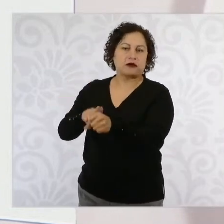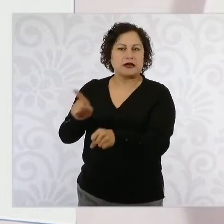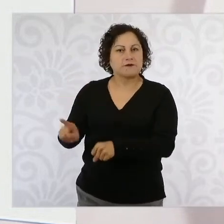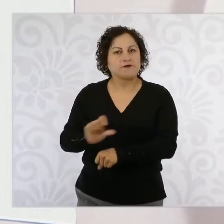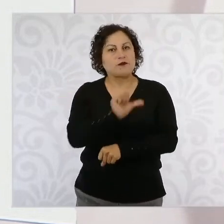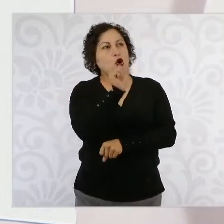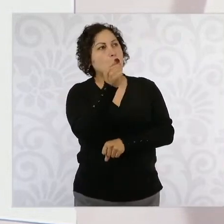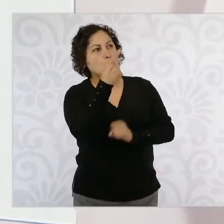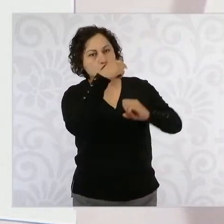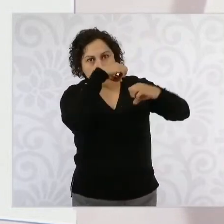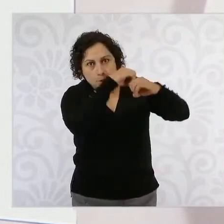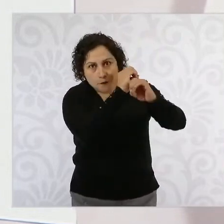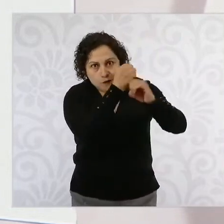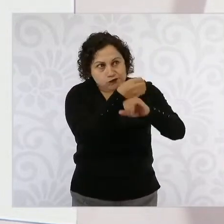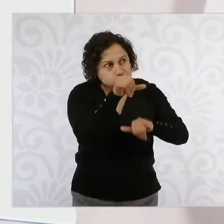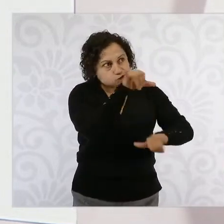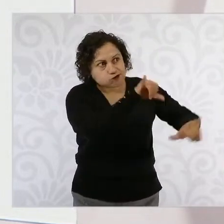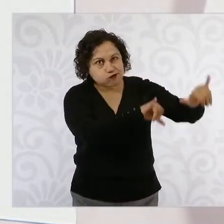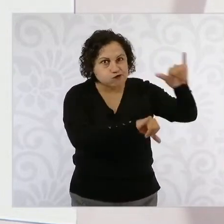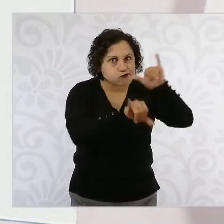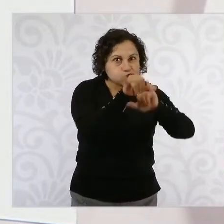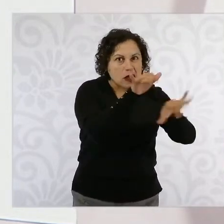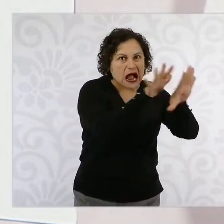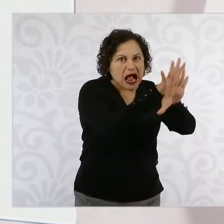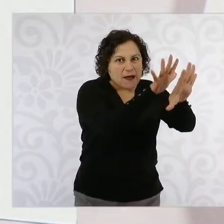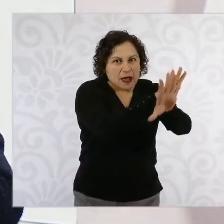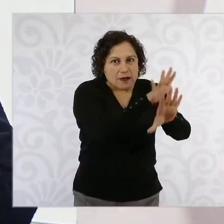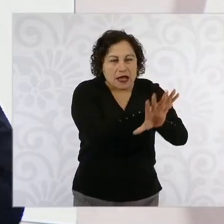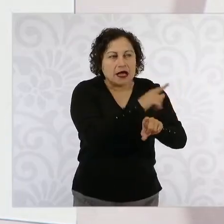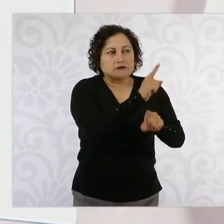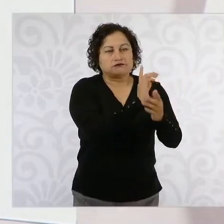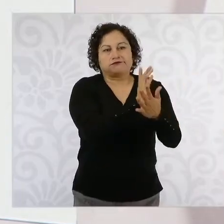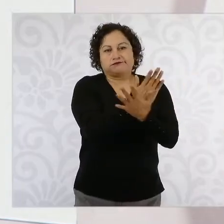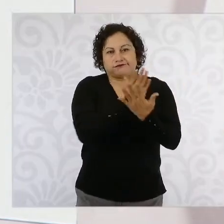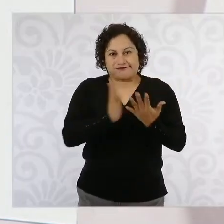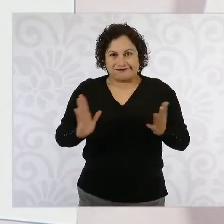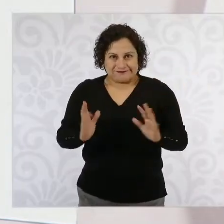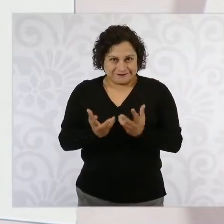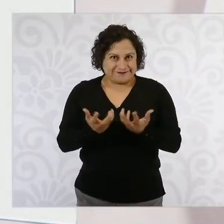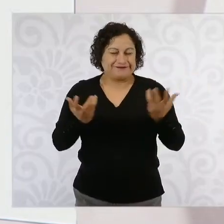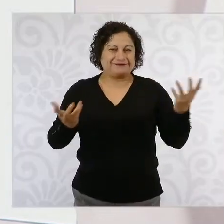pero a través de la modificación genética de la semilla sino a través de procesos de